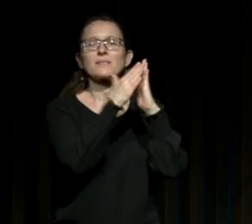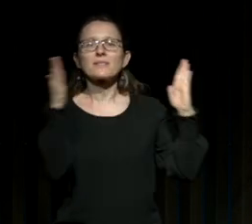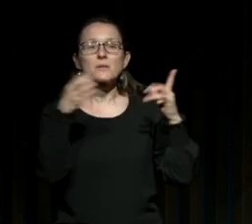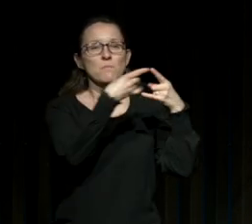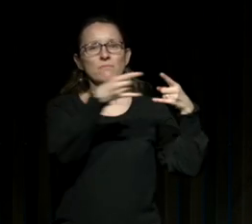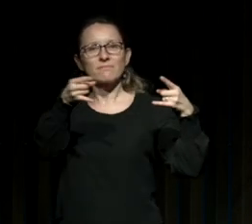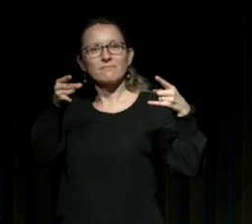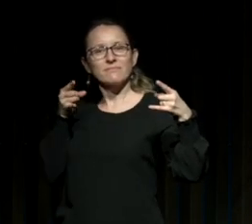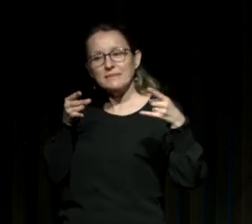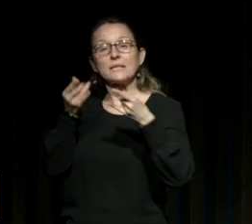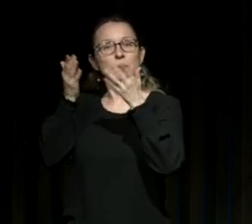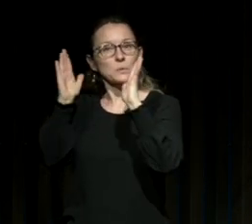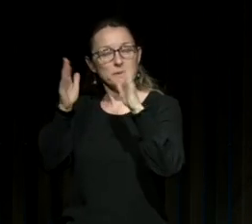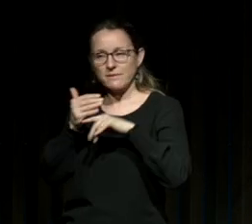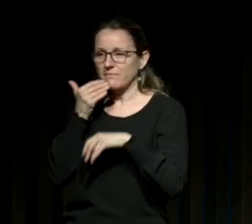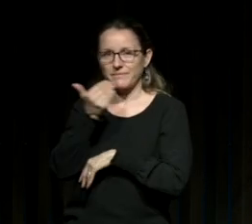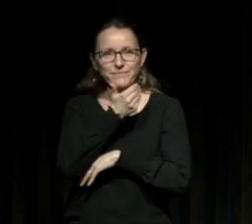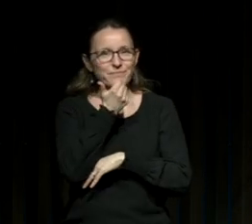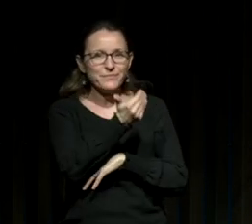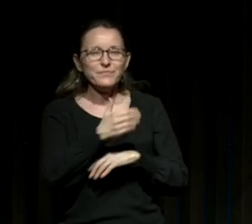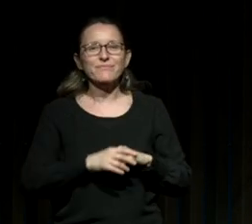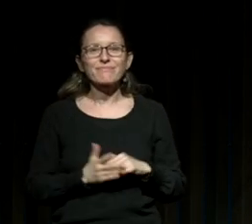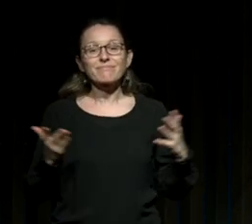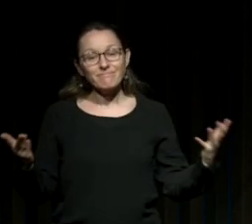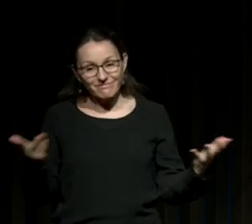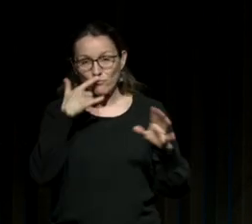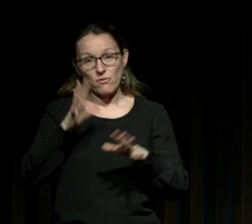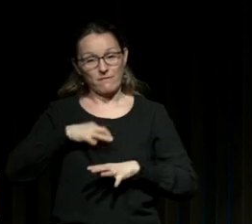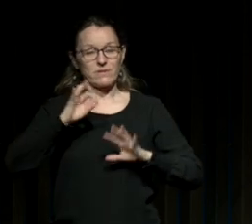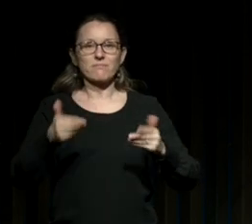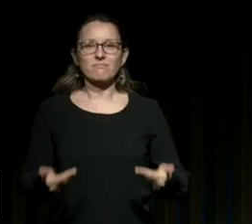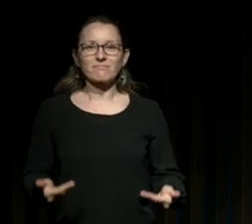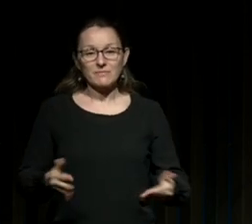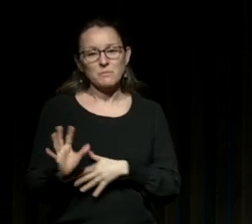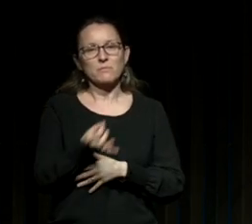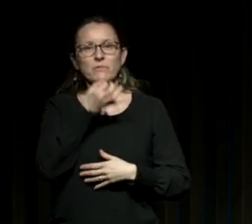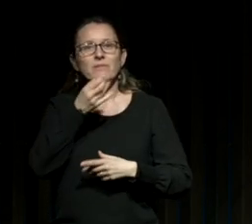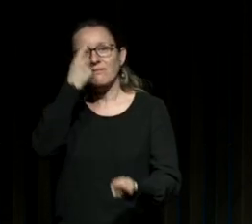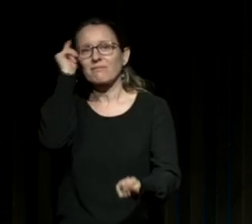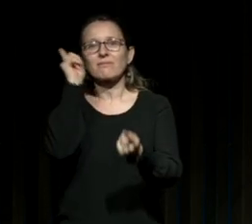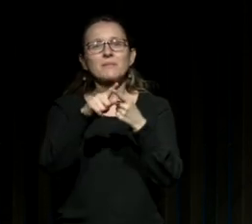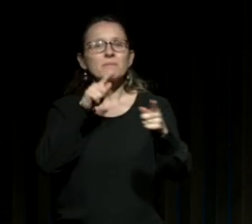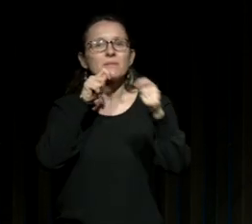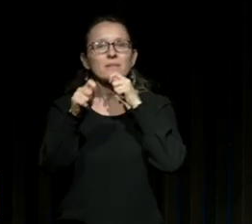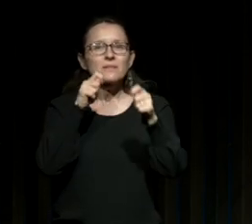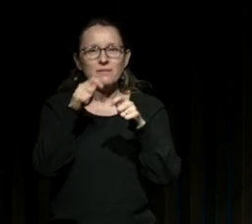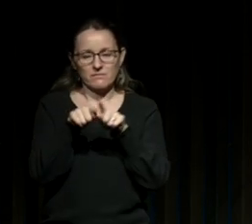de me donner l'opportunité de venir parler ce soir de l'obésité alors mes remerciements sont d'autant